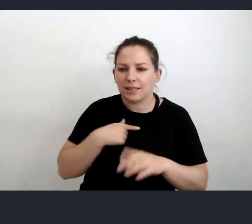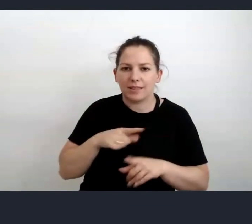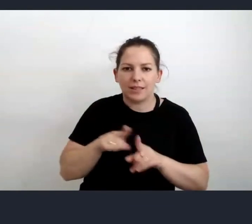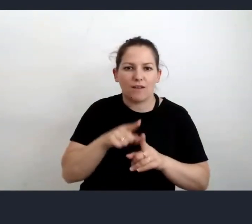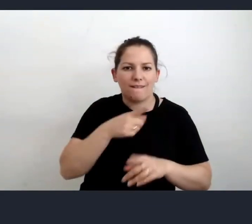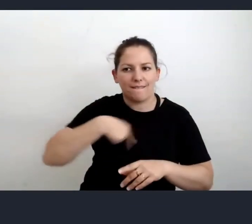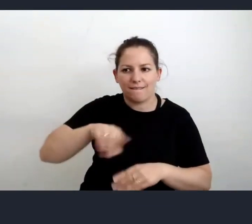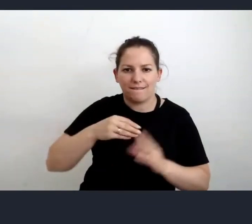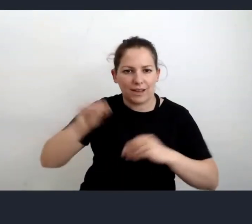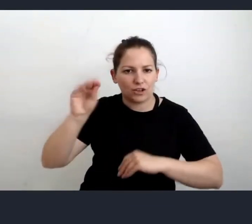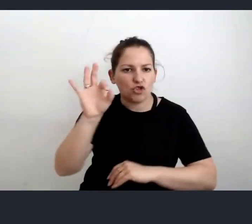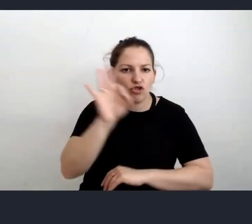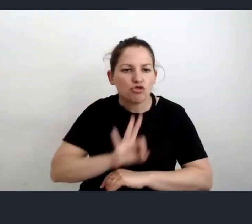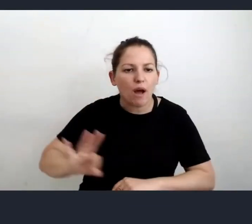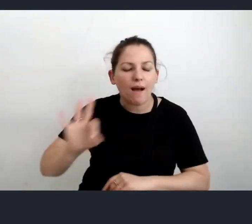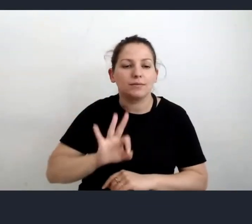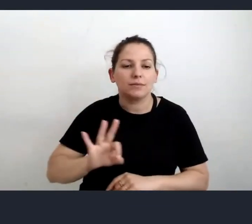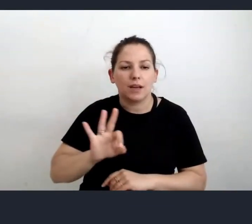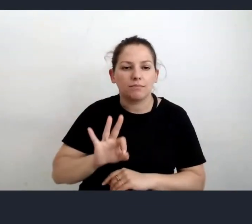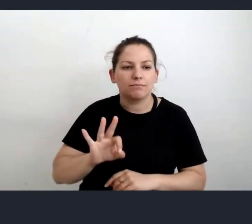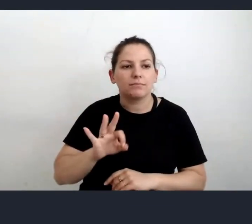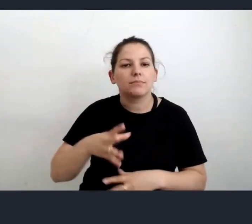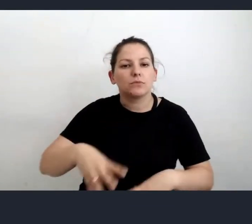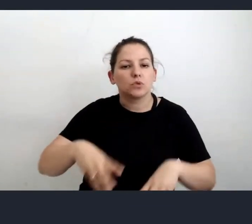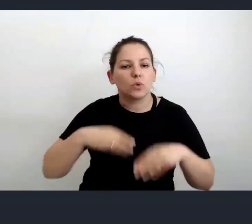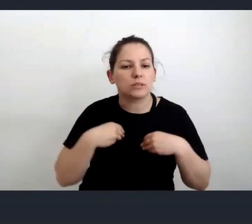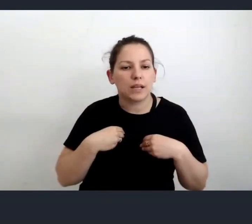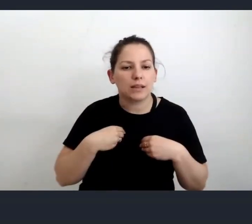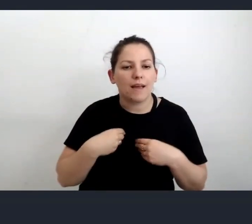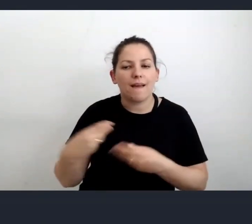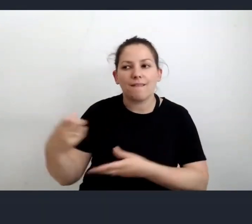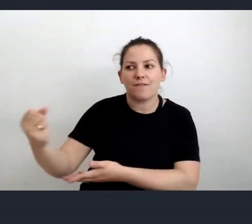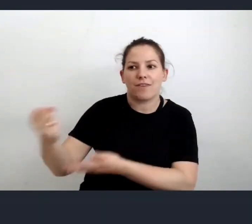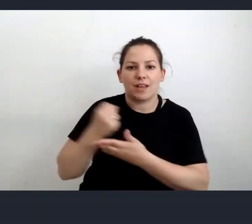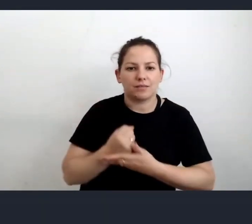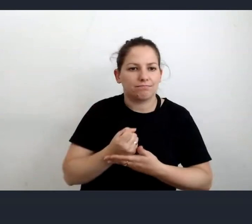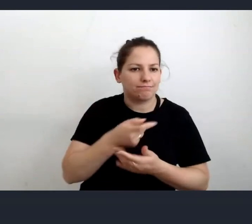na uzyskanie finansowania z bardzo wielu różnych źródeł,